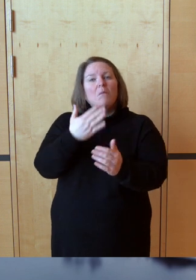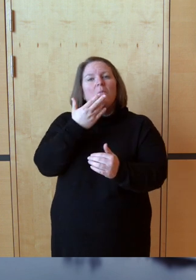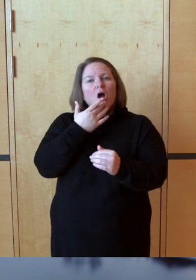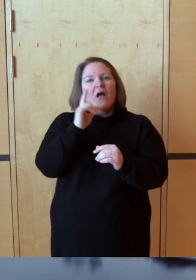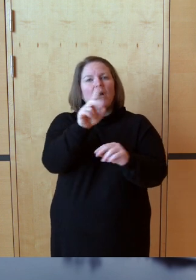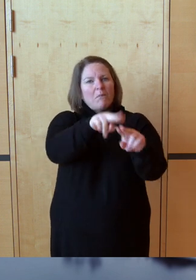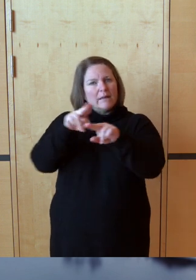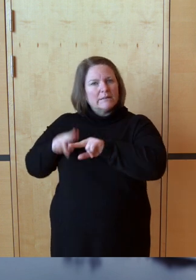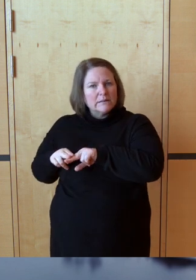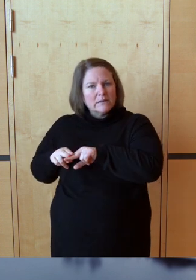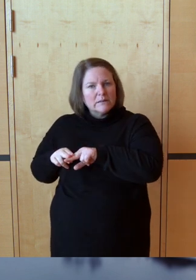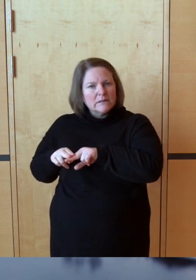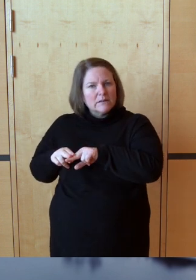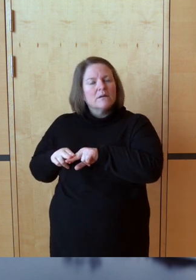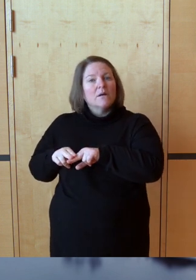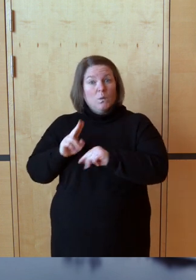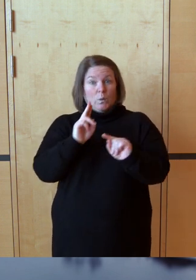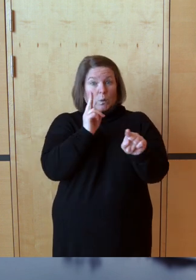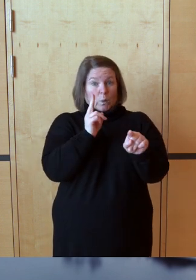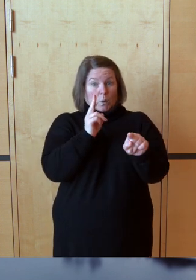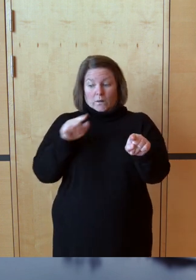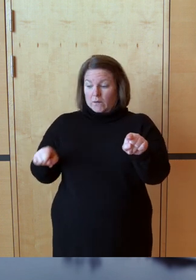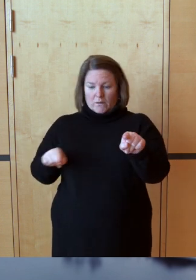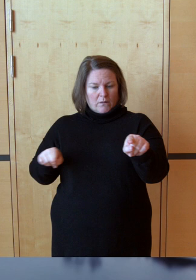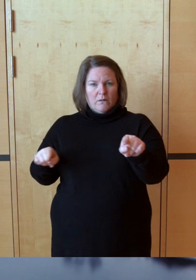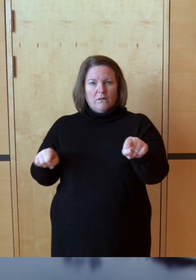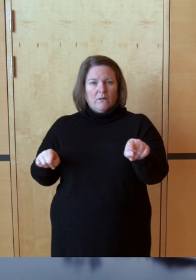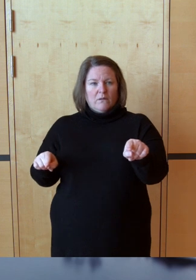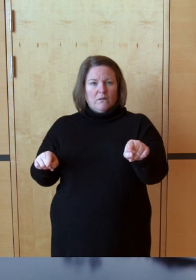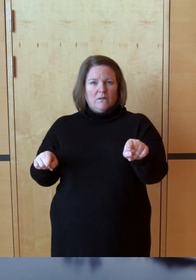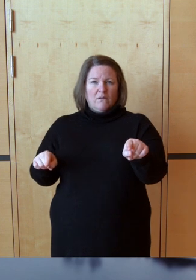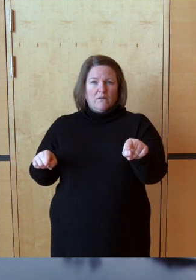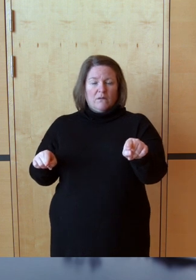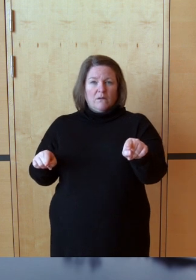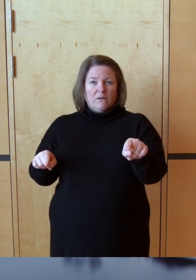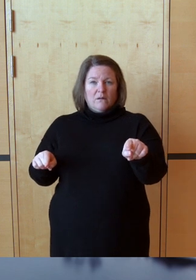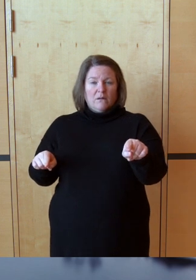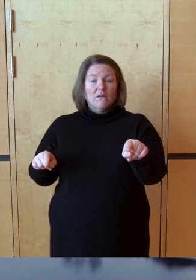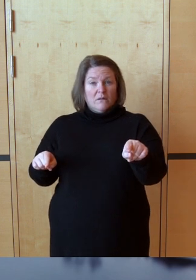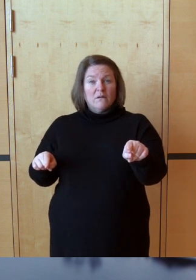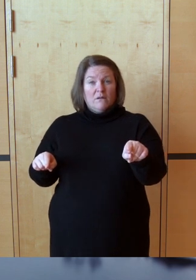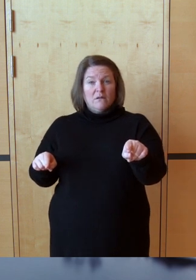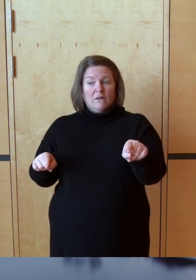Då ser man att lokaliseringen nuläget är lika Bra Gösta Navet och Solbacken Respektive